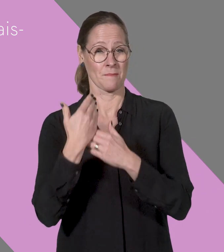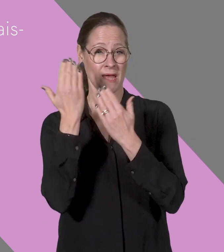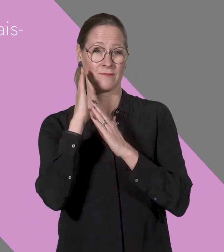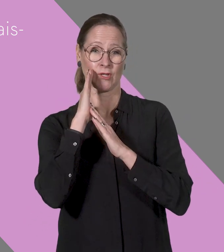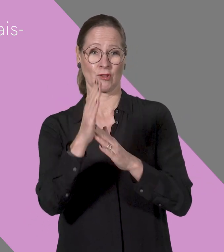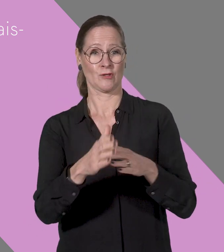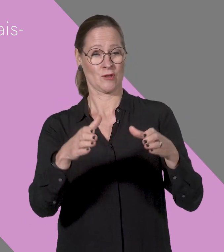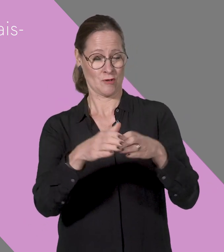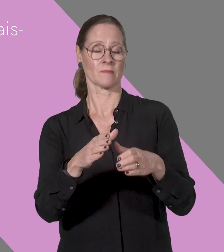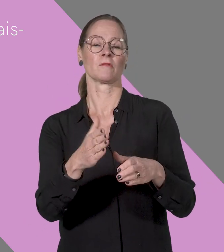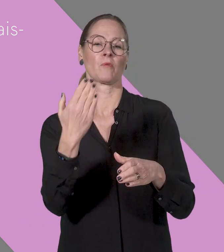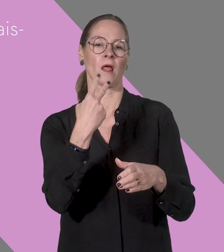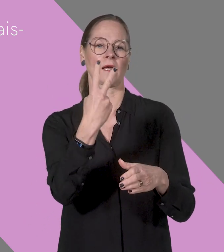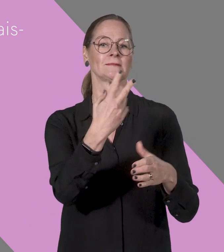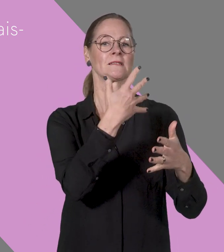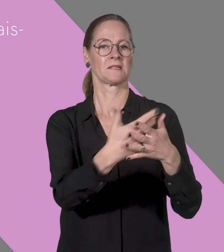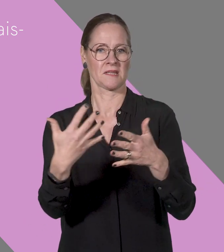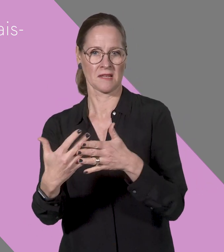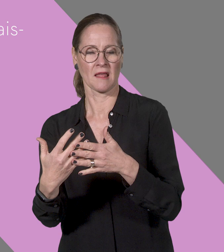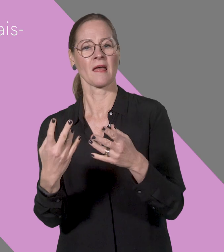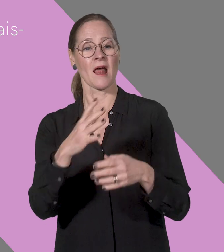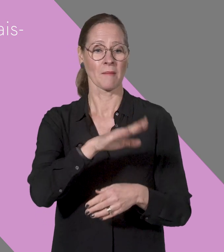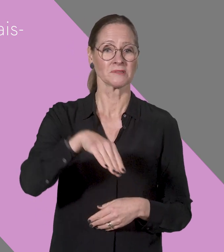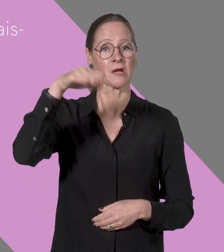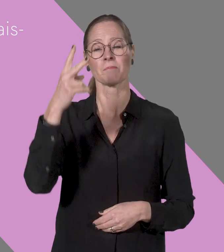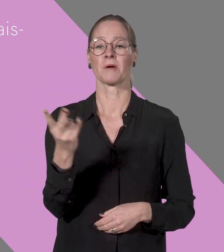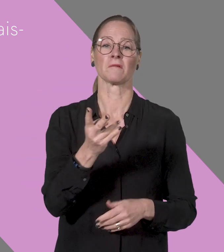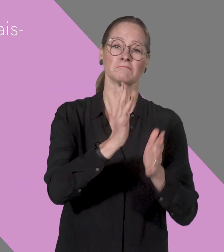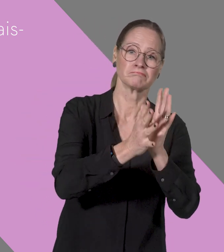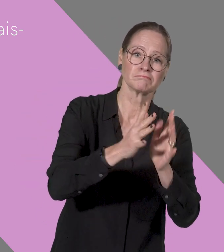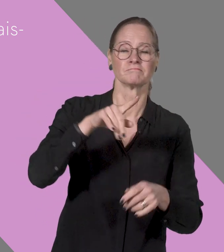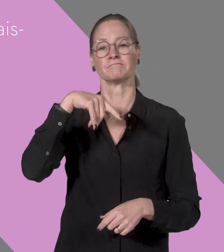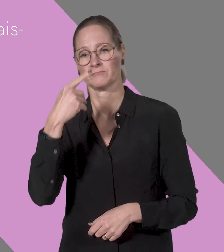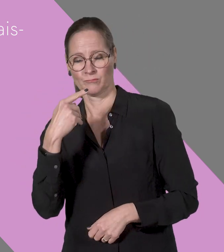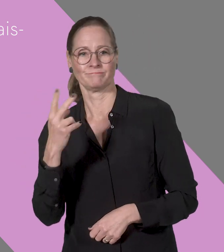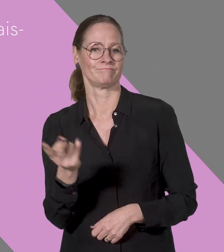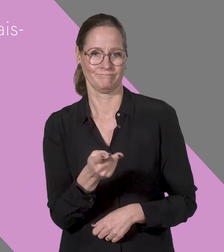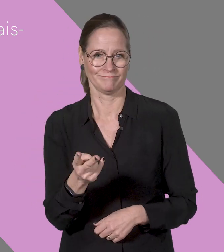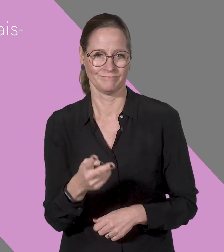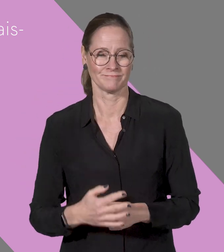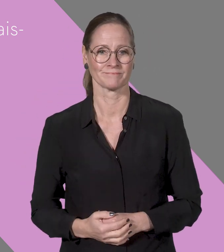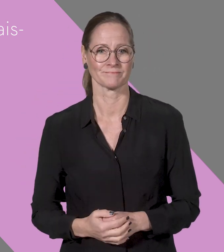Päiväkotiryhmistä tulee kaksikielisiä, - eli niissä on sekä puhuvia että viittovia lapsia ja aikuisia.